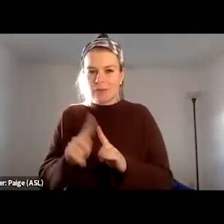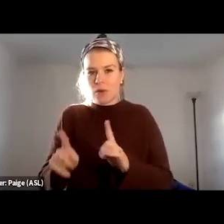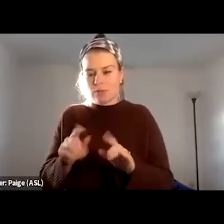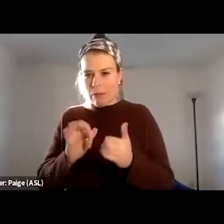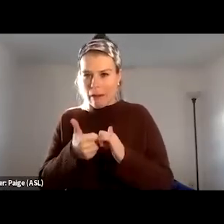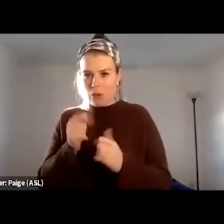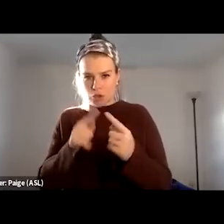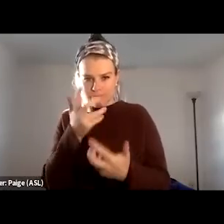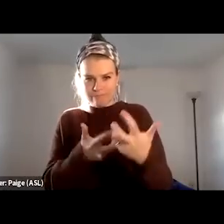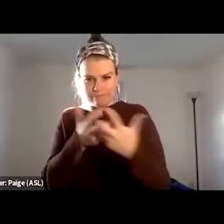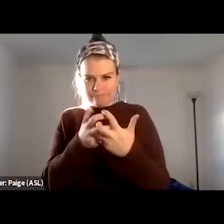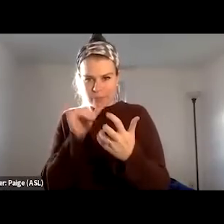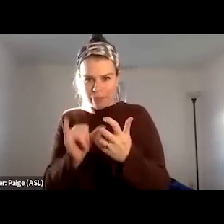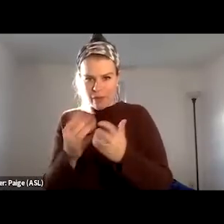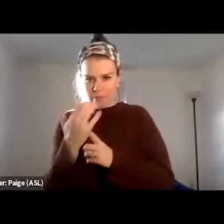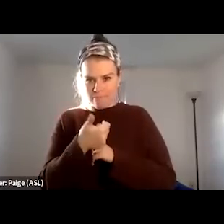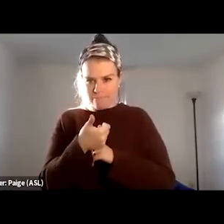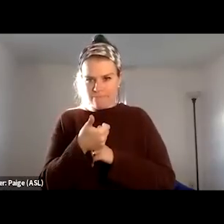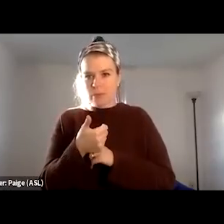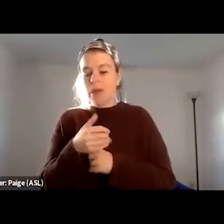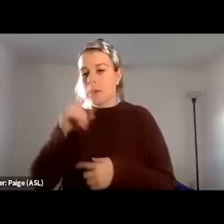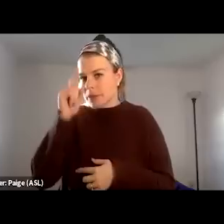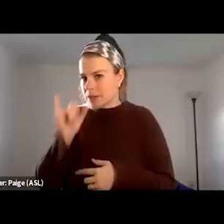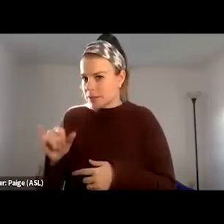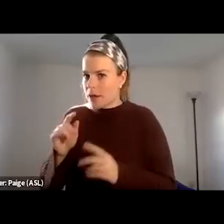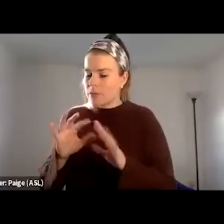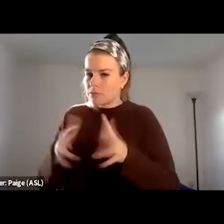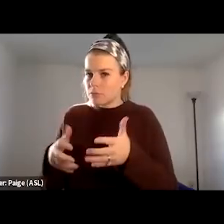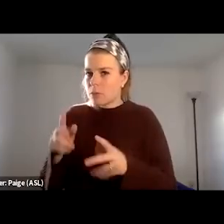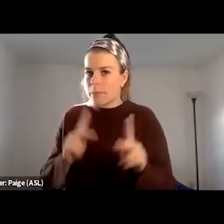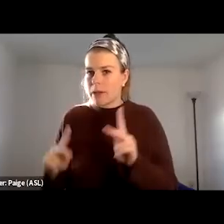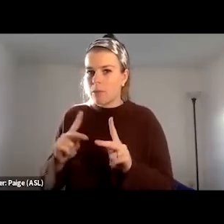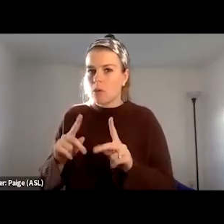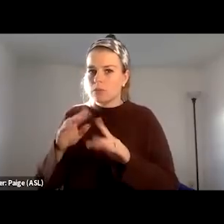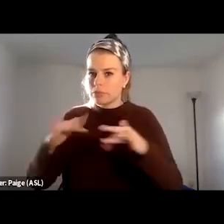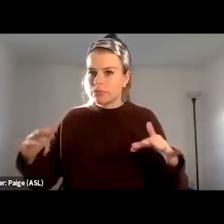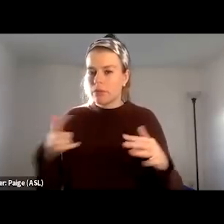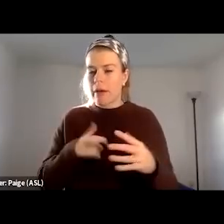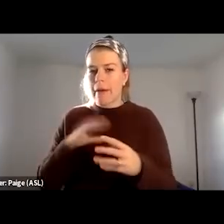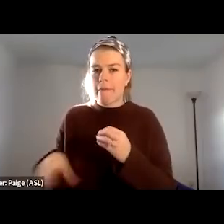Y debido a que esta población es tan diversa, también apliqué un marco interseccional que reconoce